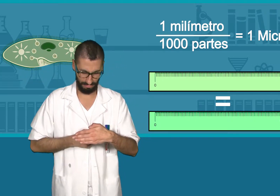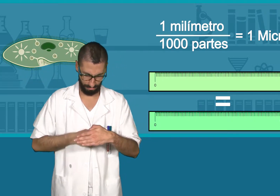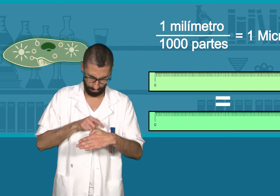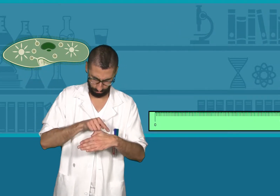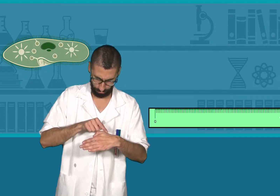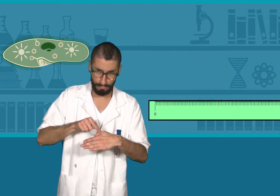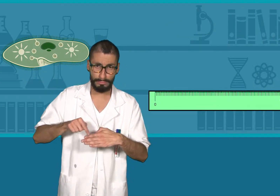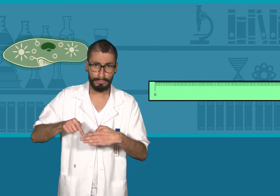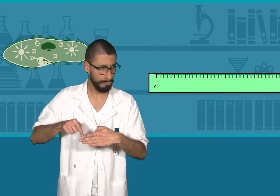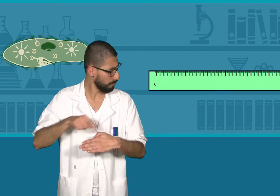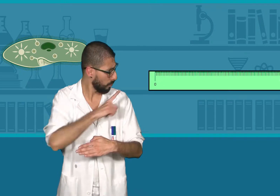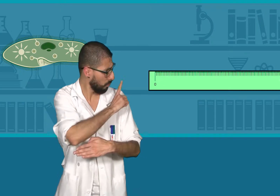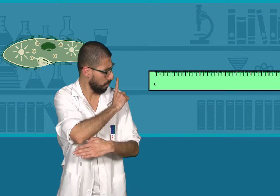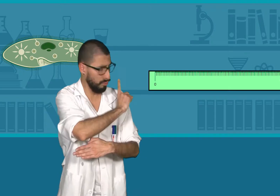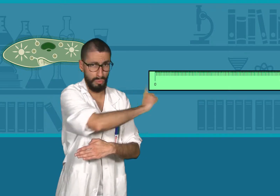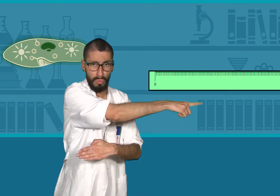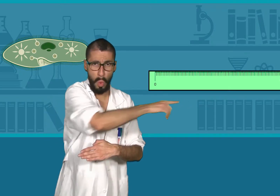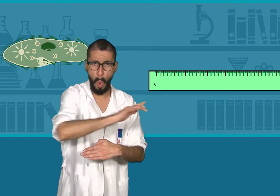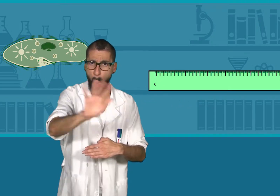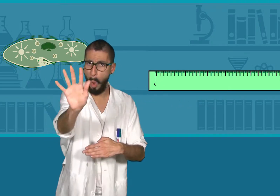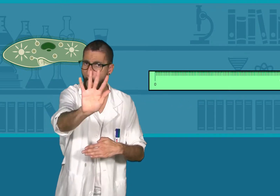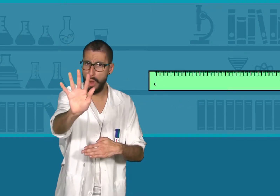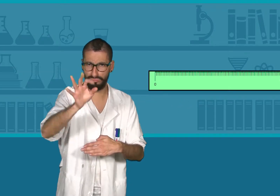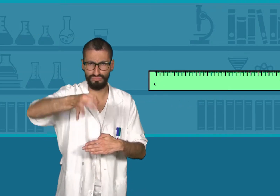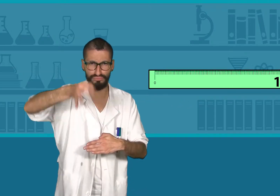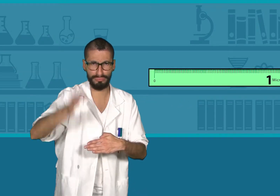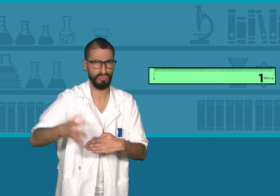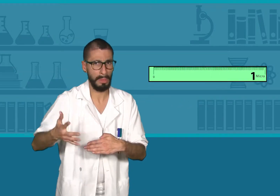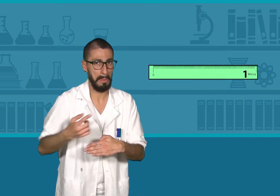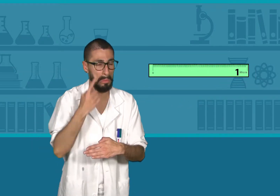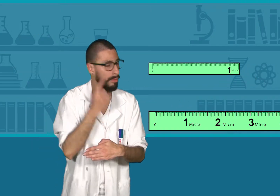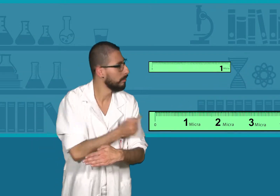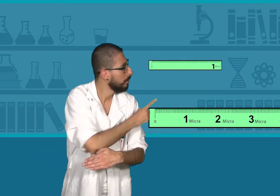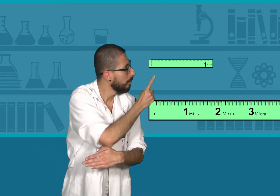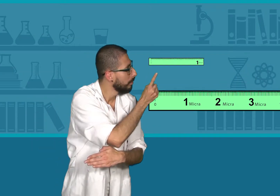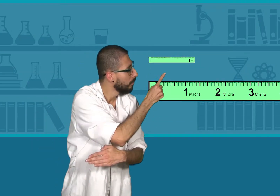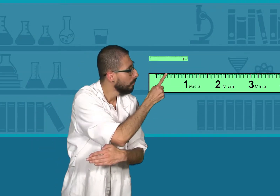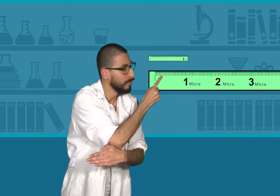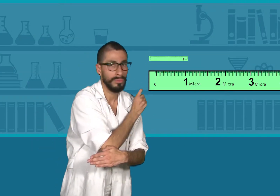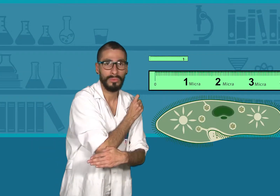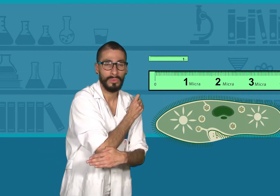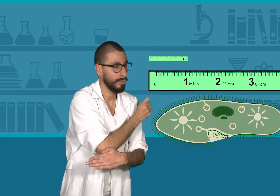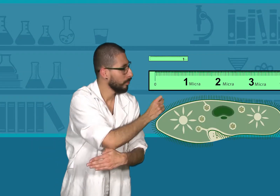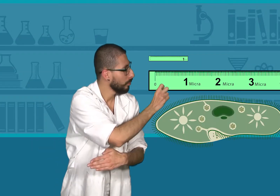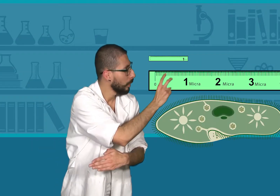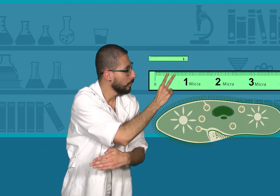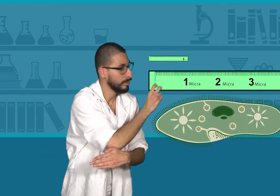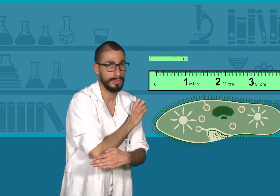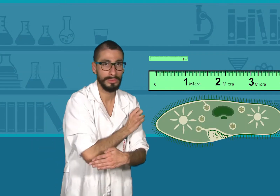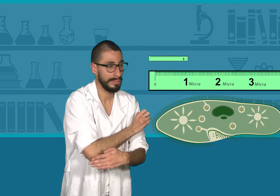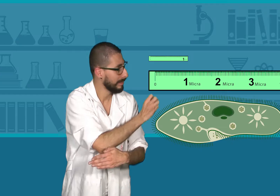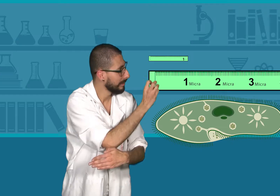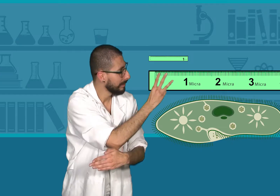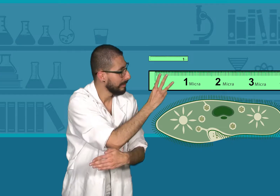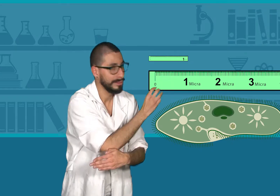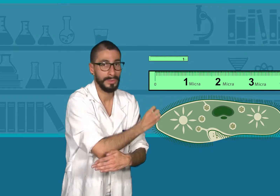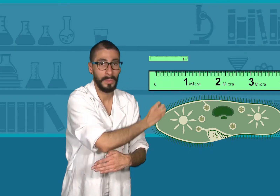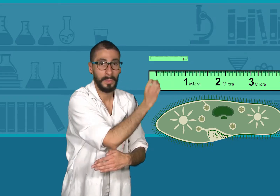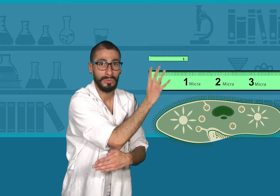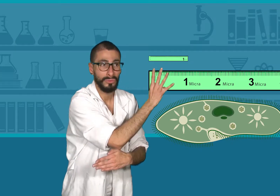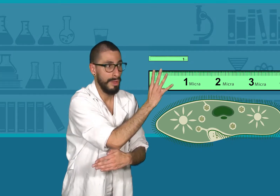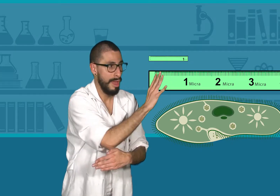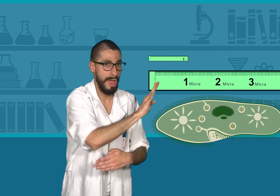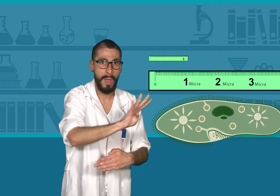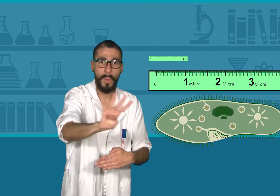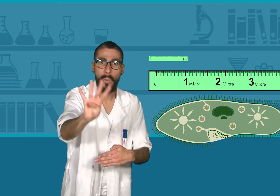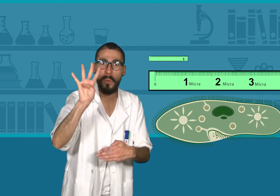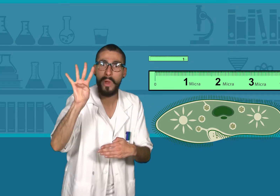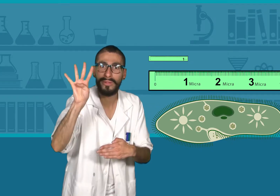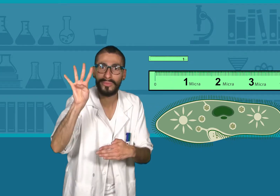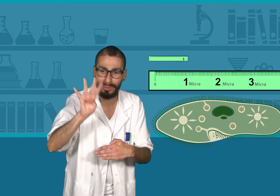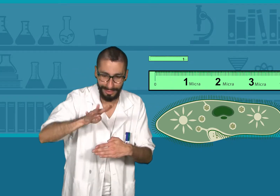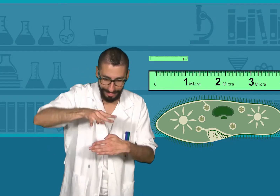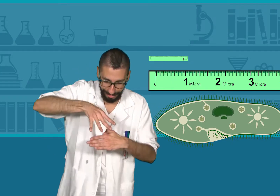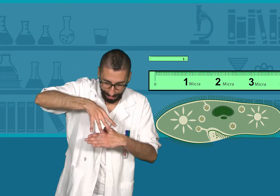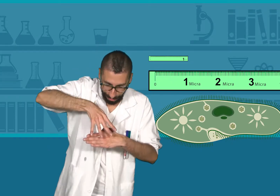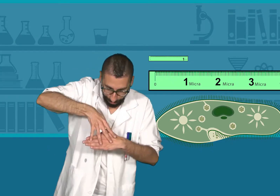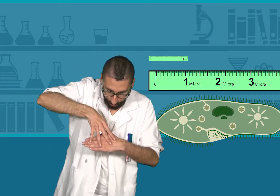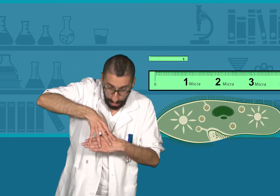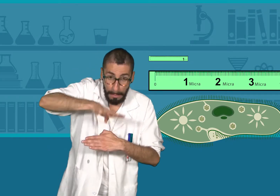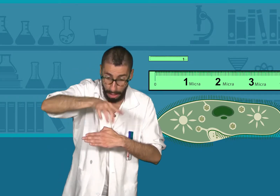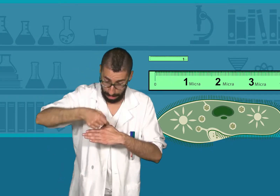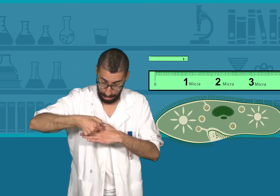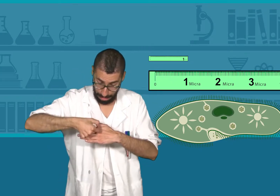El paramecio no mide una micra, en realidad mide, uno, dos, tres, ¡cuatro micras!